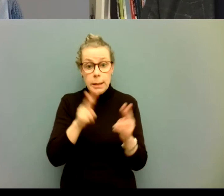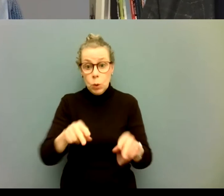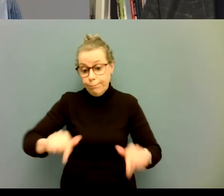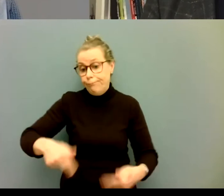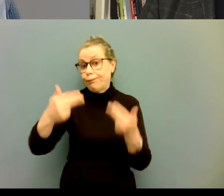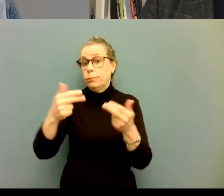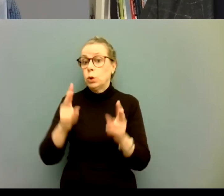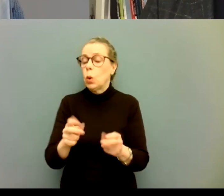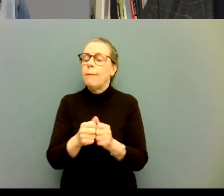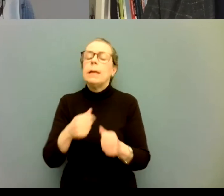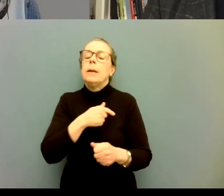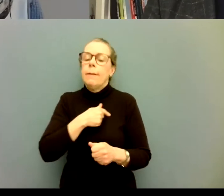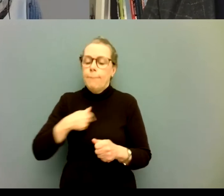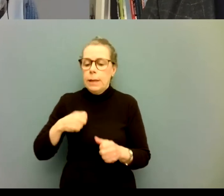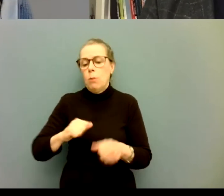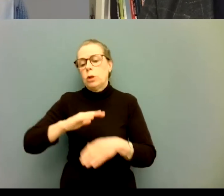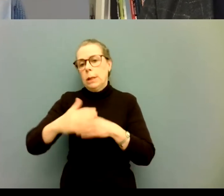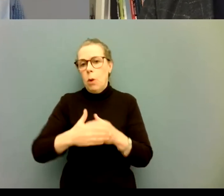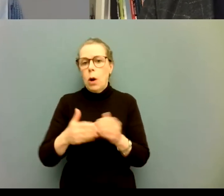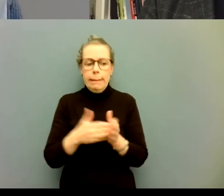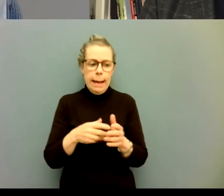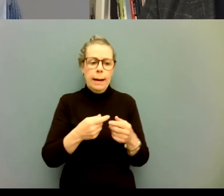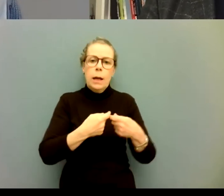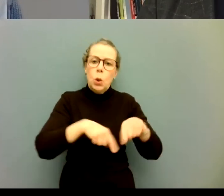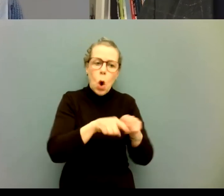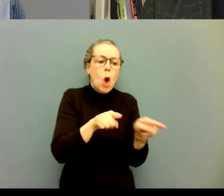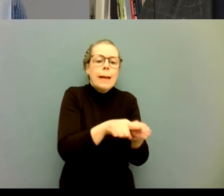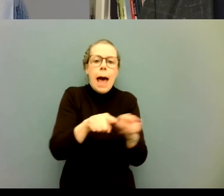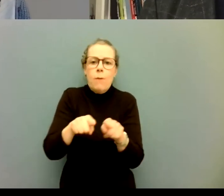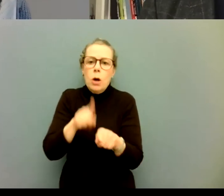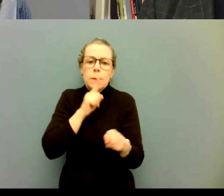digitala kontakter, vi måste komma tillbaka till lokal närvaro.